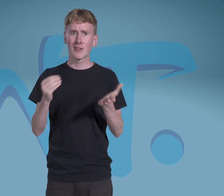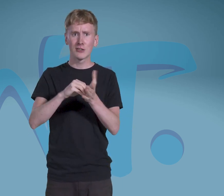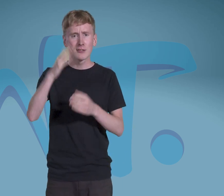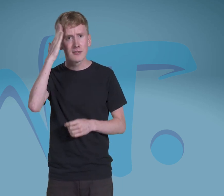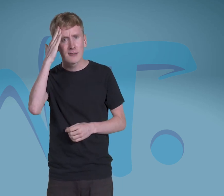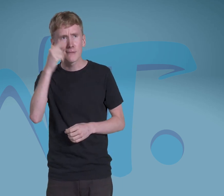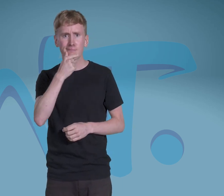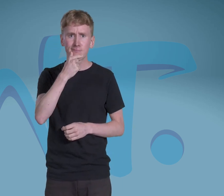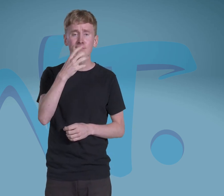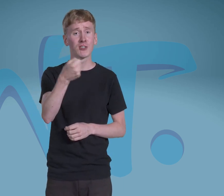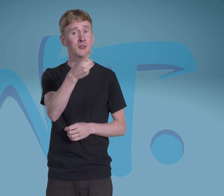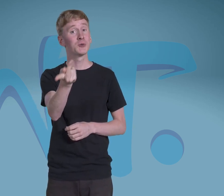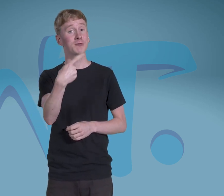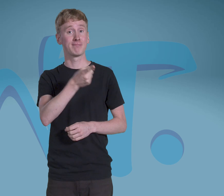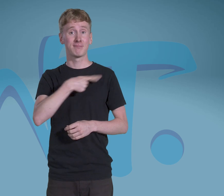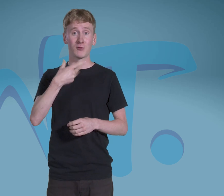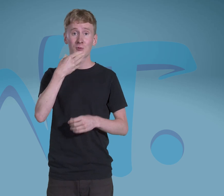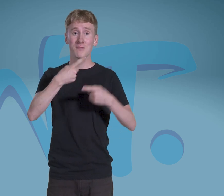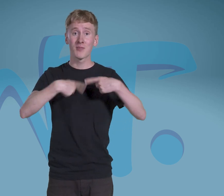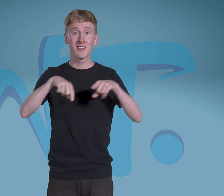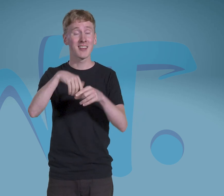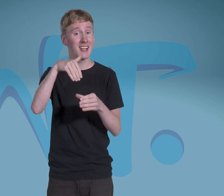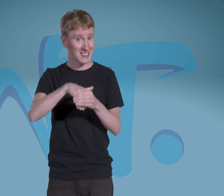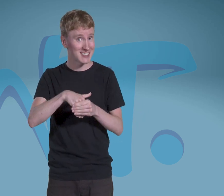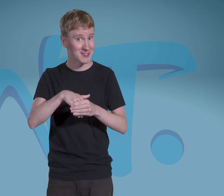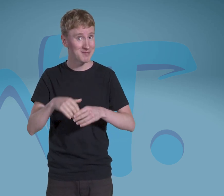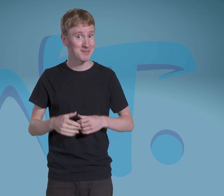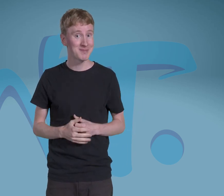Lisätietoja voit kysyä nuorisotoimikunnan jäseniltä.